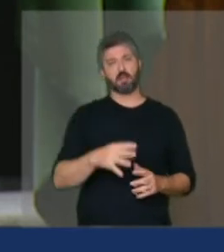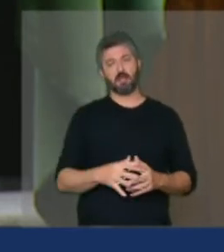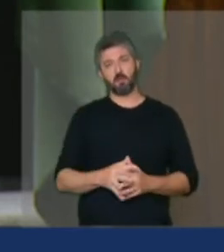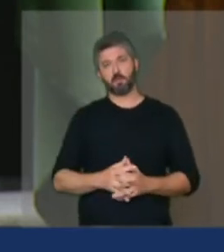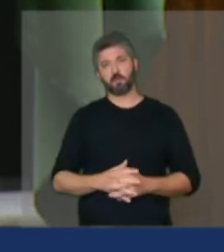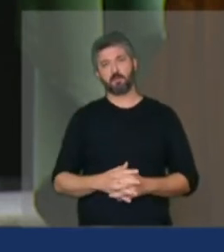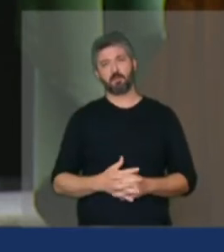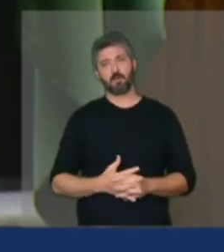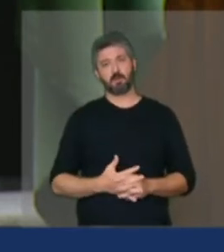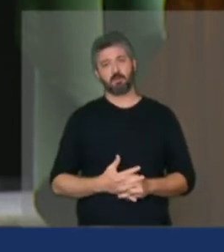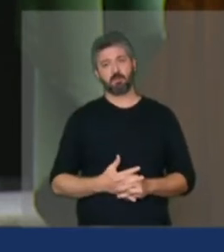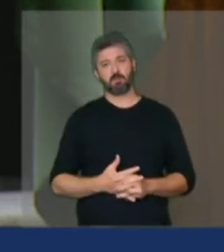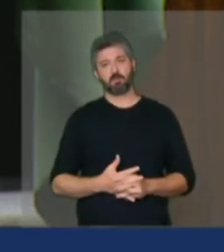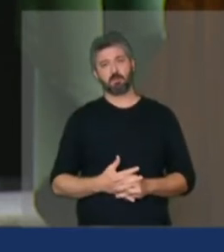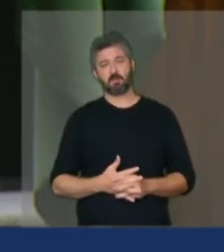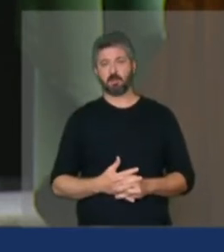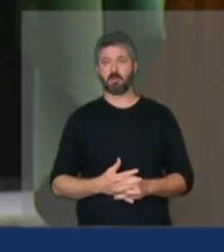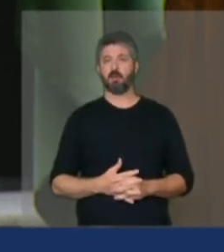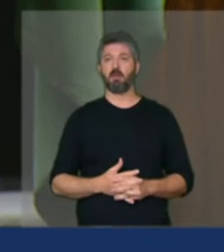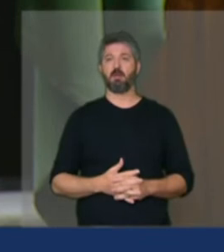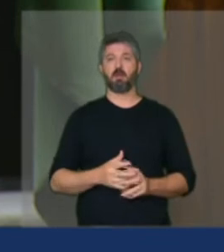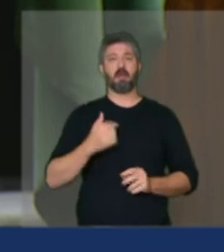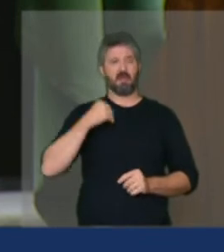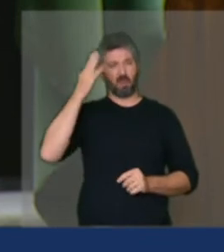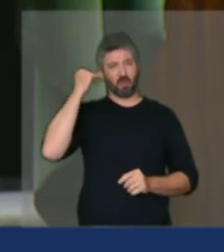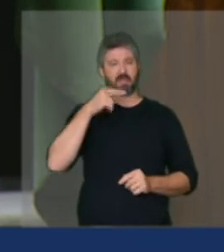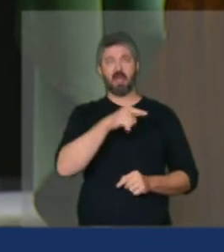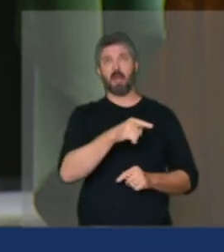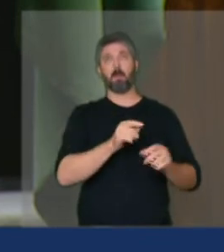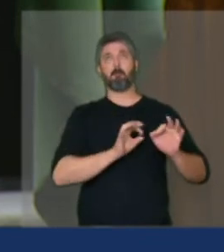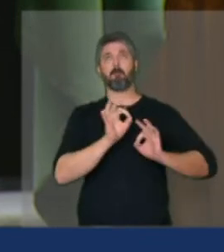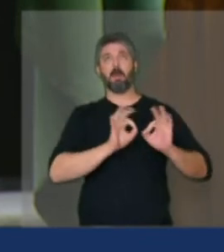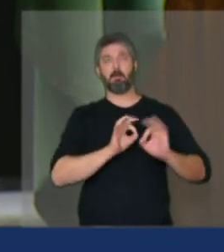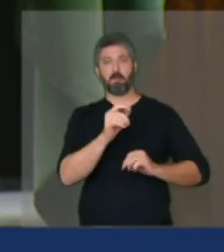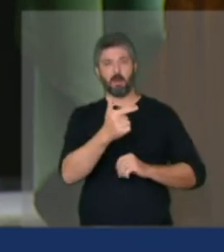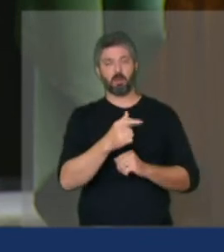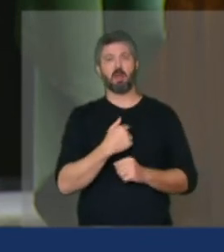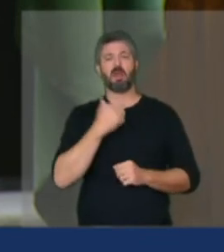BOLSONARO. SEI QUE É DESPREPARADO, SEI QUE É INCOMPETENTE, SEI QUE NÃO